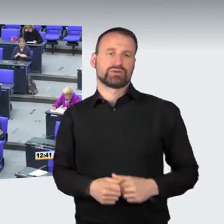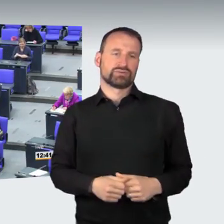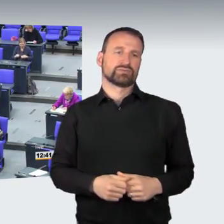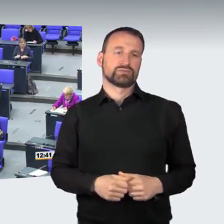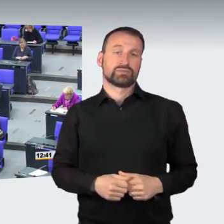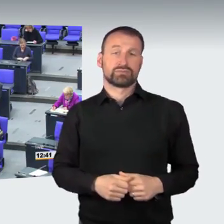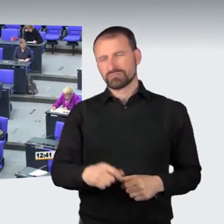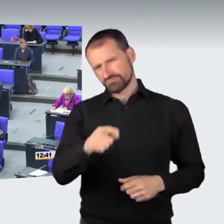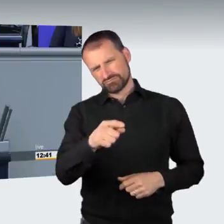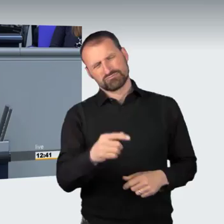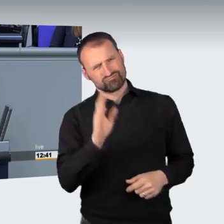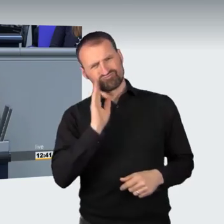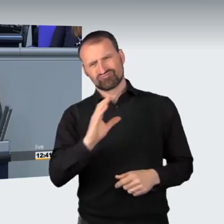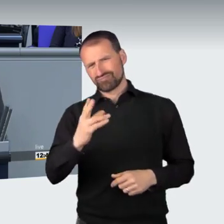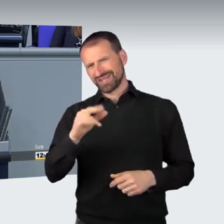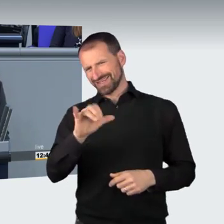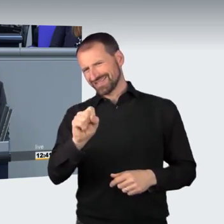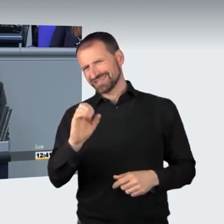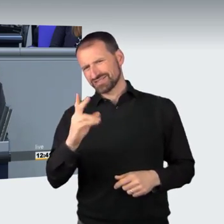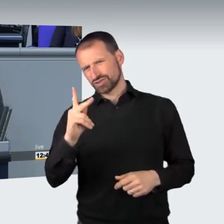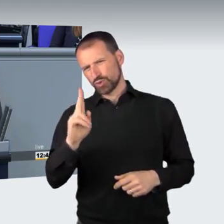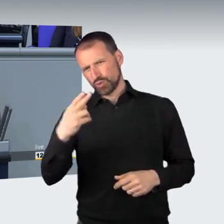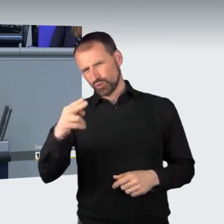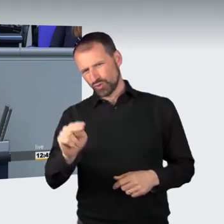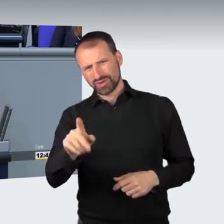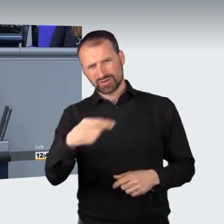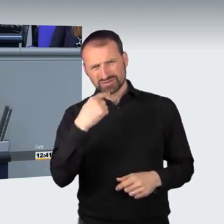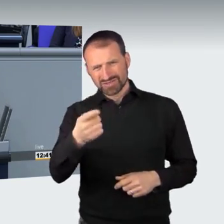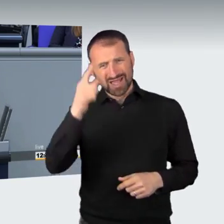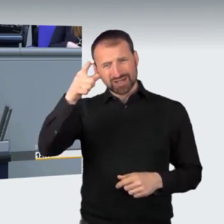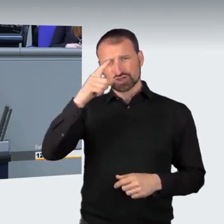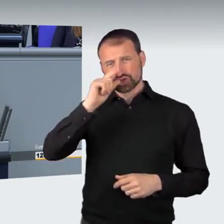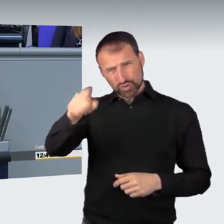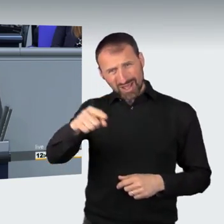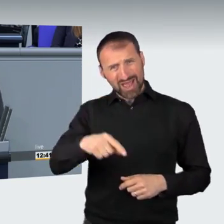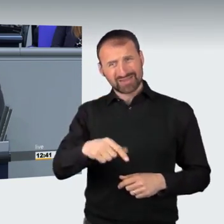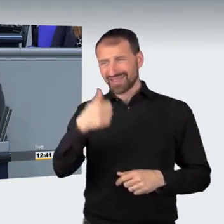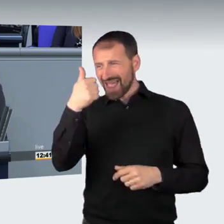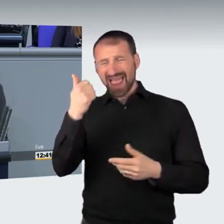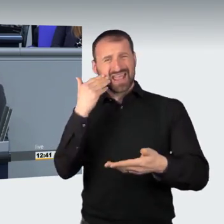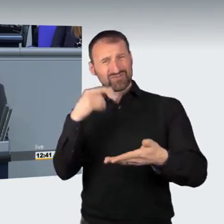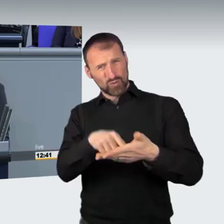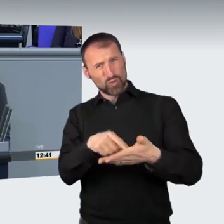Es können auch noch mehr sein. In Berlin haben wir eine ähnliche Situation. Jetzt würde ich gerne einmal hören, welche der Maßnahmen